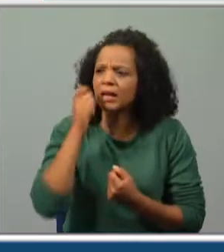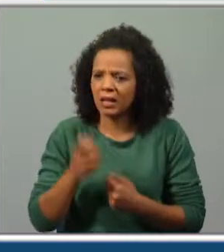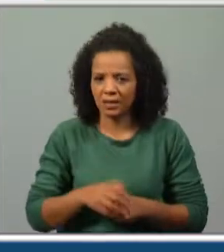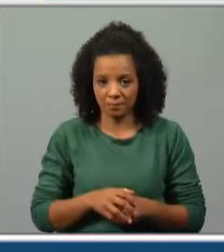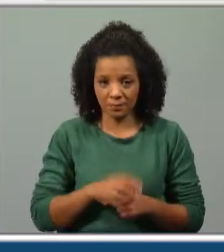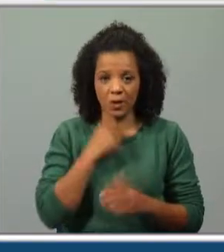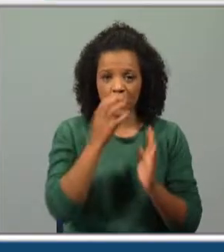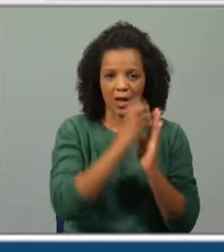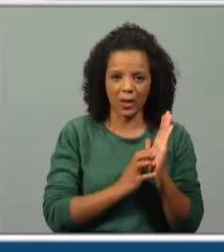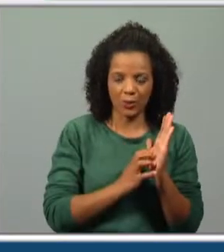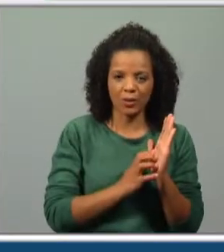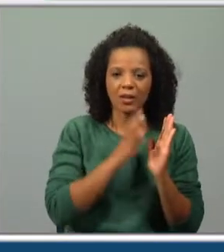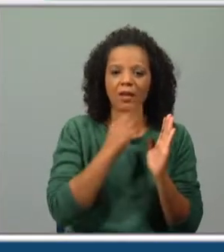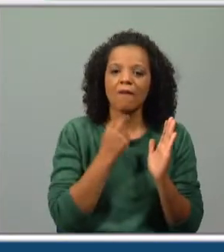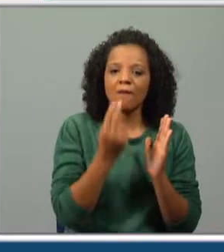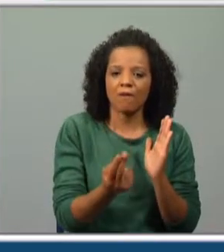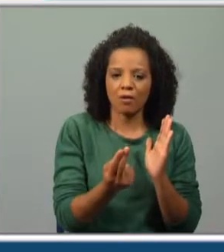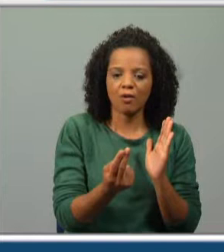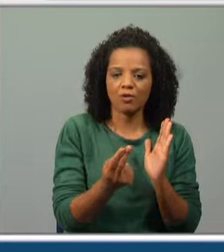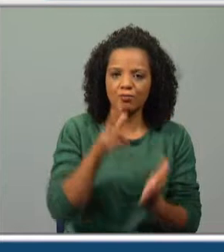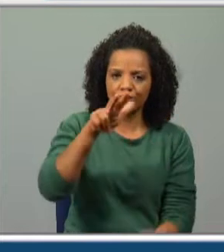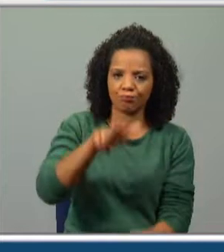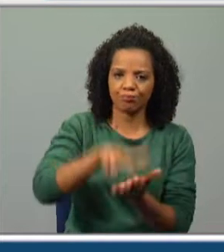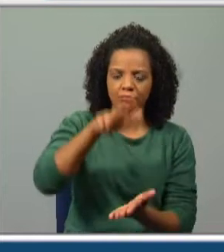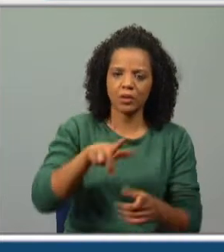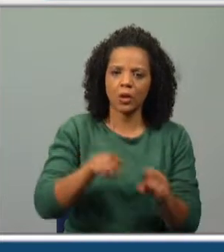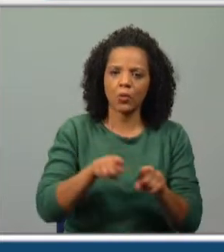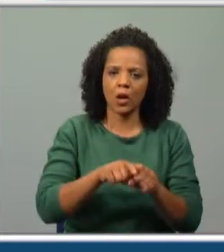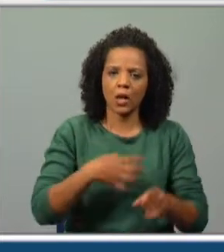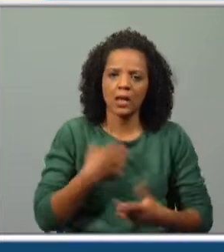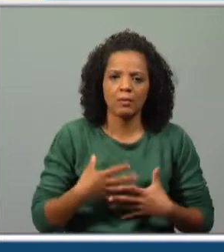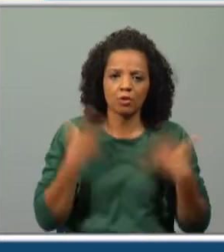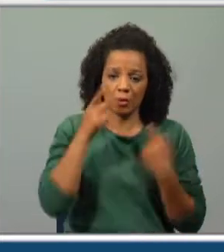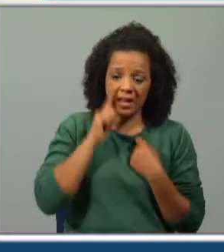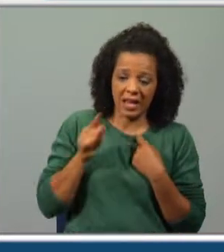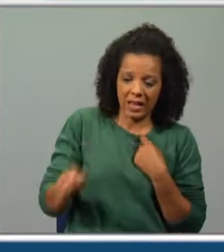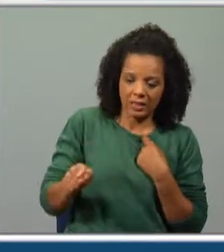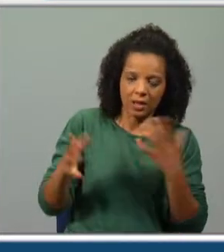narrador dá-lhe vós ao reconhecimento à emoção de acordo aquela que o salvar a 旁白讓你認可情感根據那個拯救